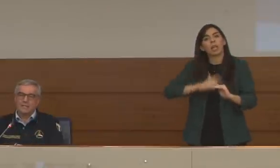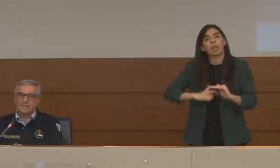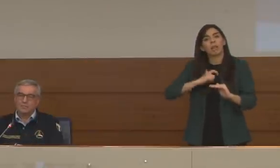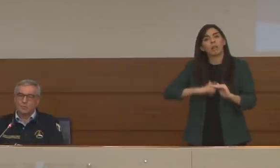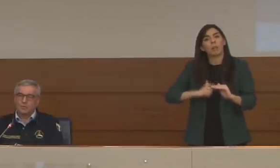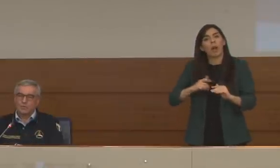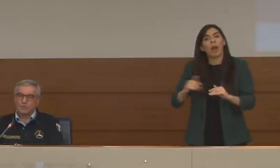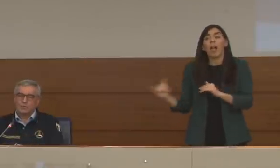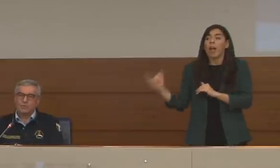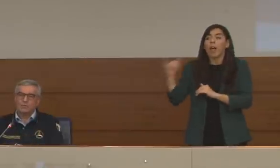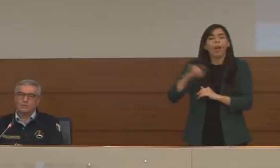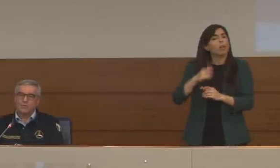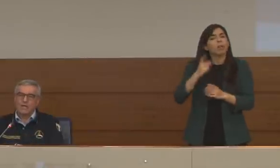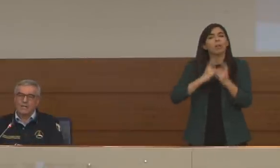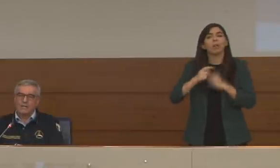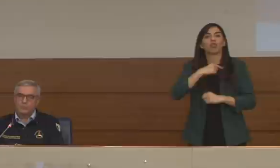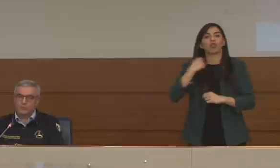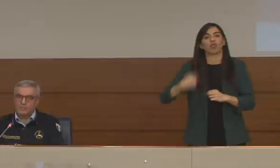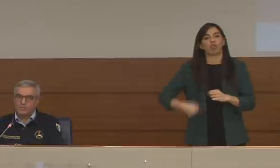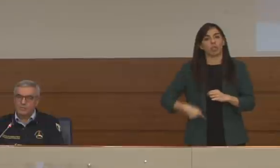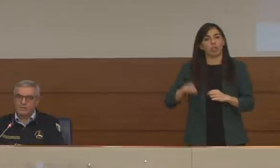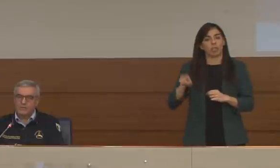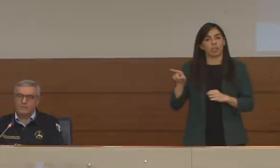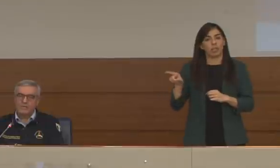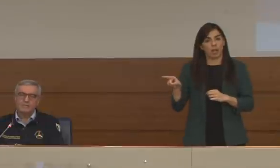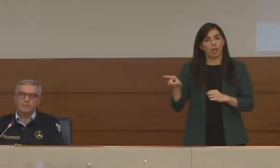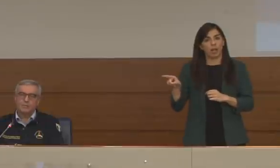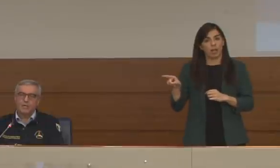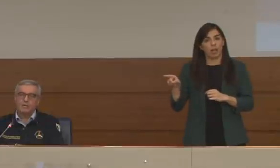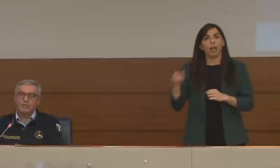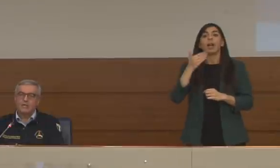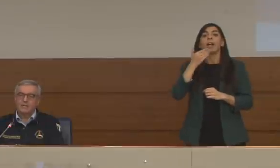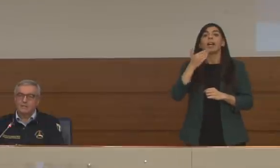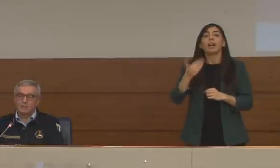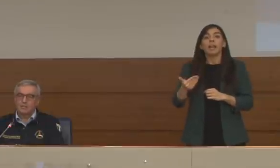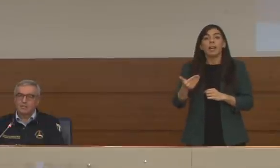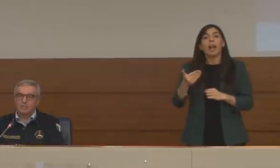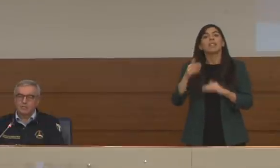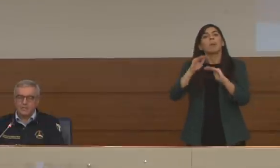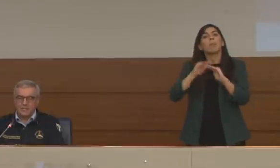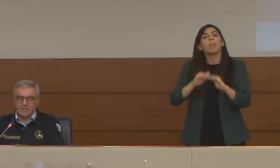Meccanismo Unionale di Protezione Civile, Meccanismo Europeo di Protezione Civile,